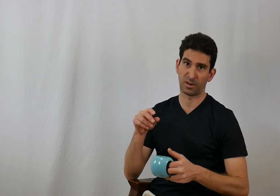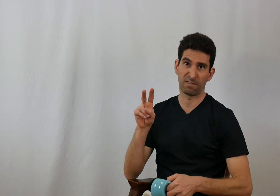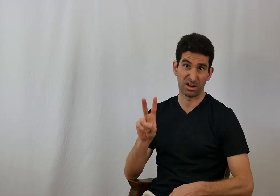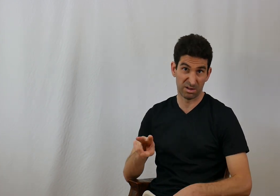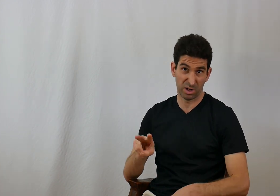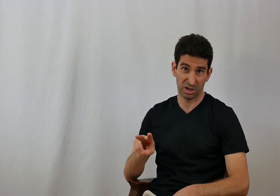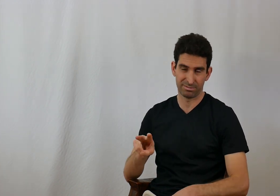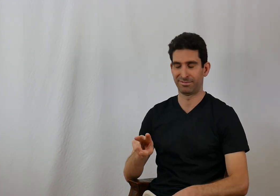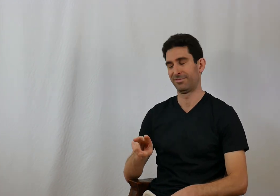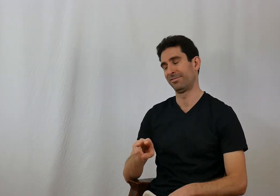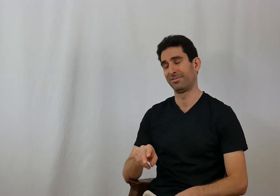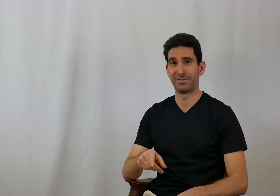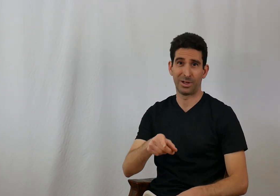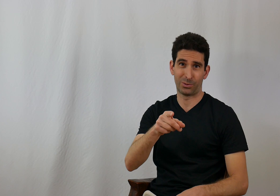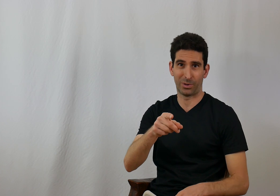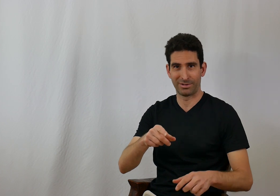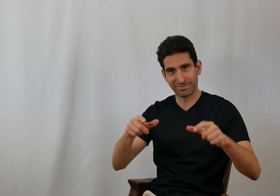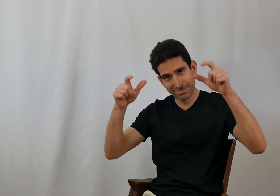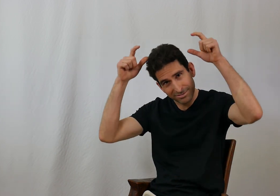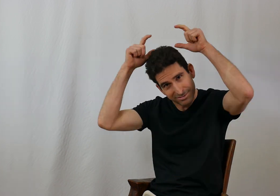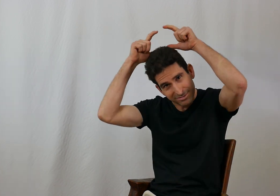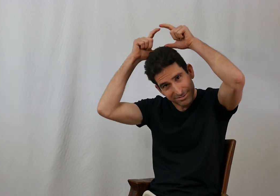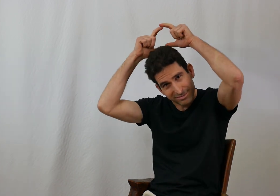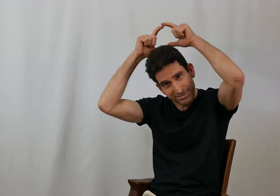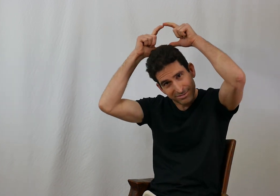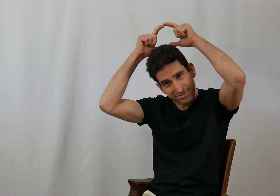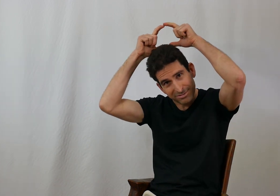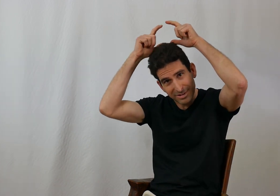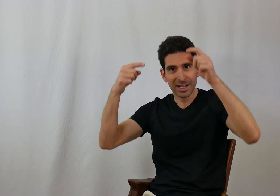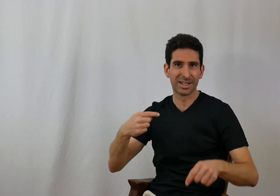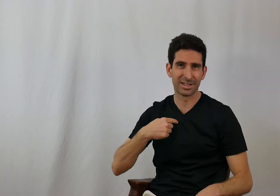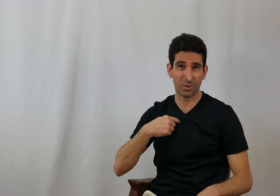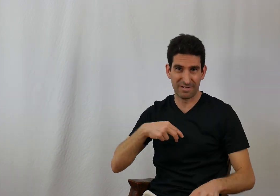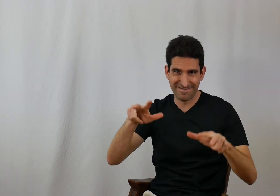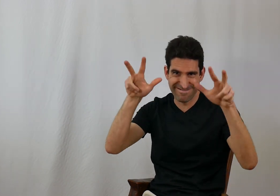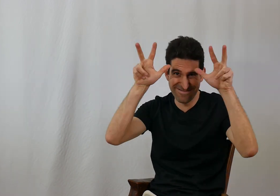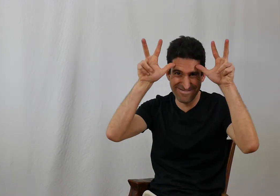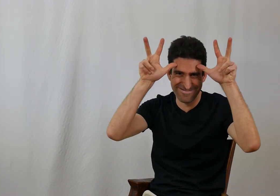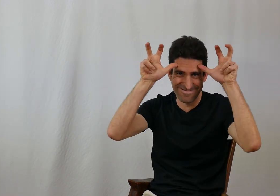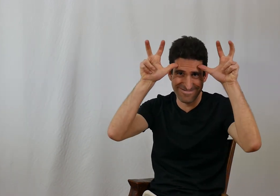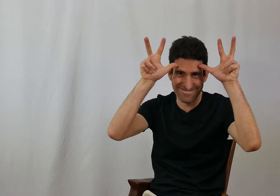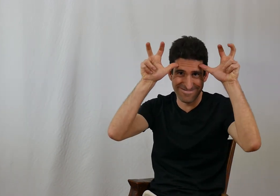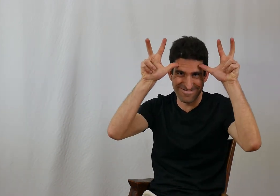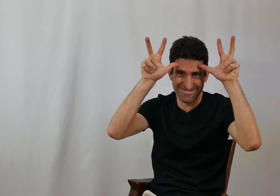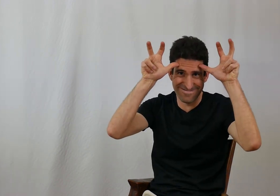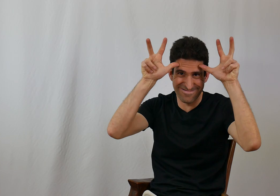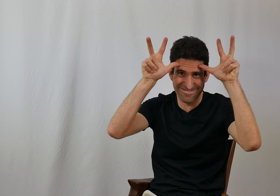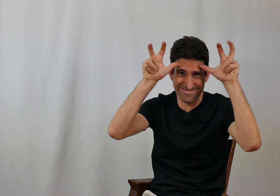Vraiment ? Toi, tu es innocent.e. Et moi, je suis un démon.